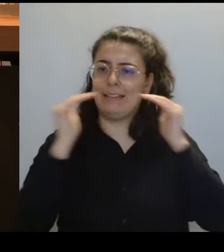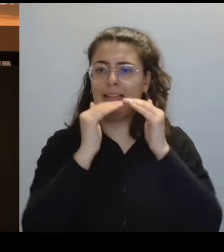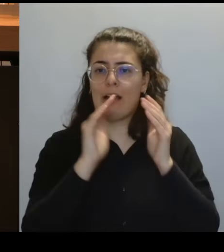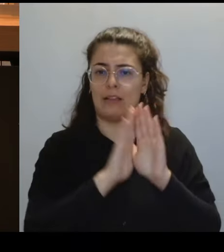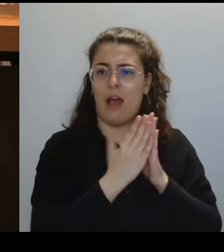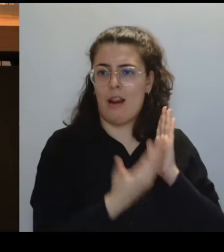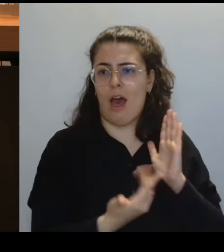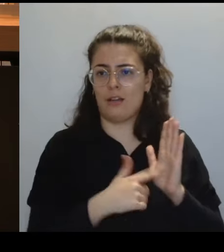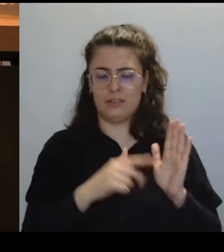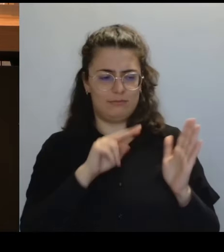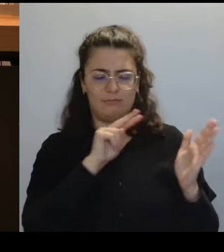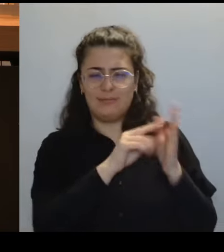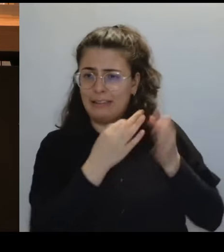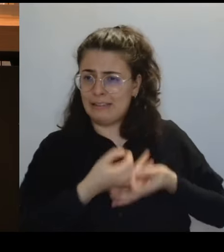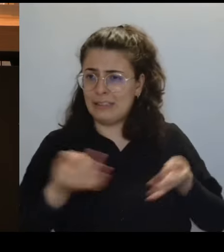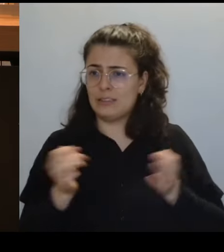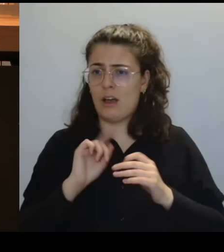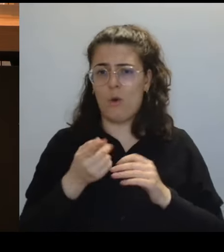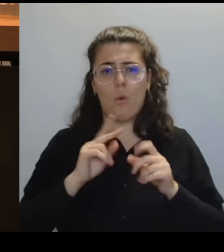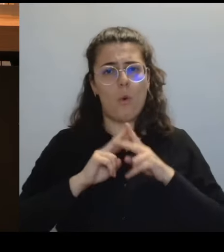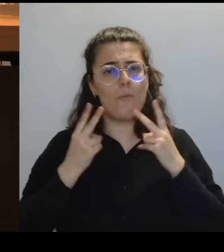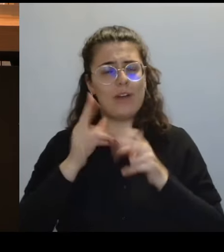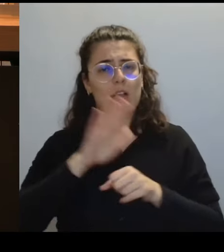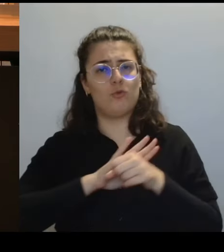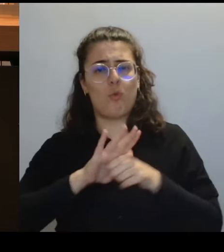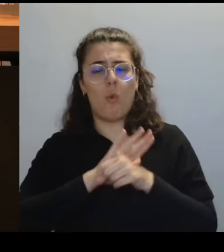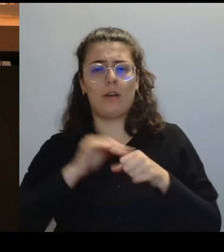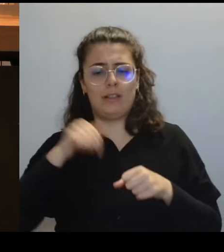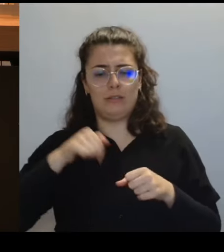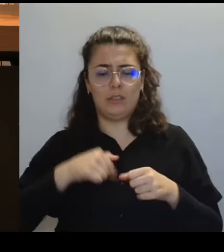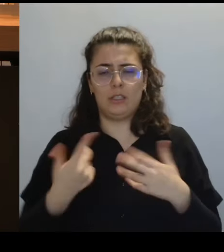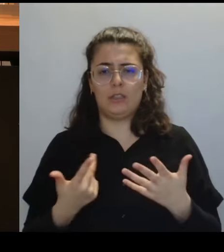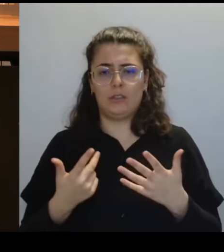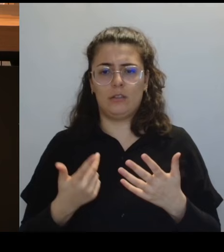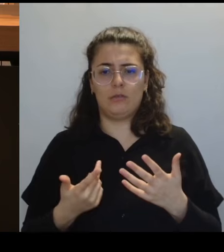Umweltzone inzwischen völlig verwoben ist auch mit der Frage, wie wir hier die